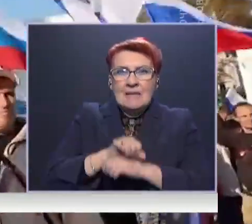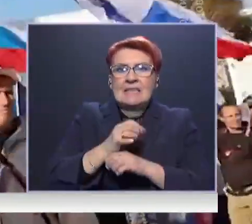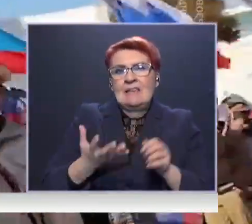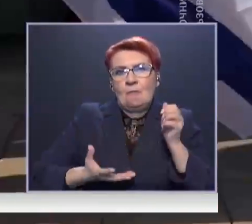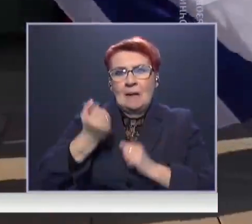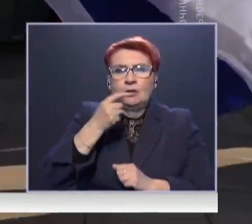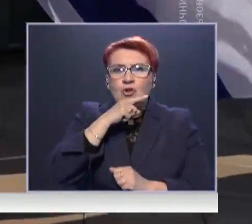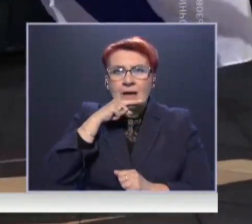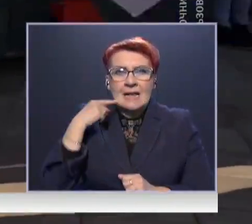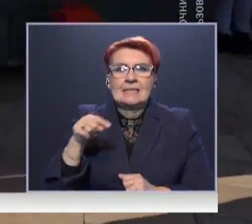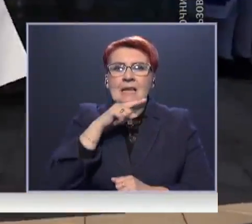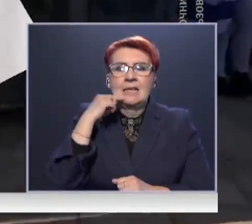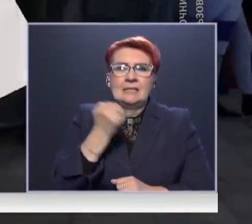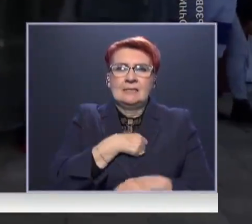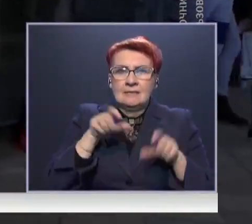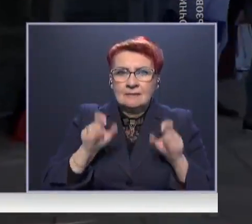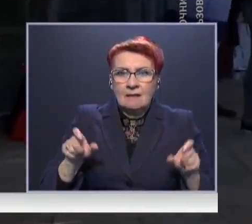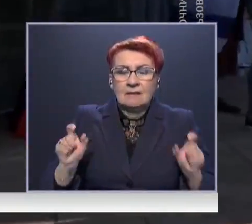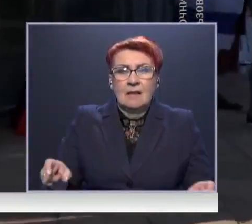Посольство России